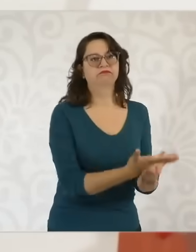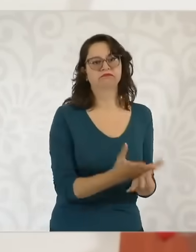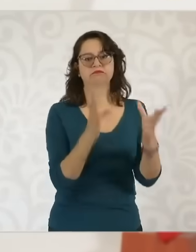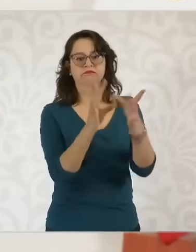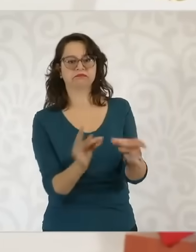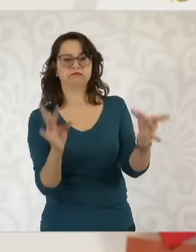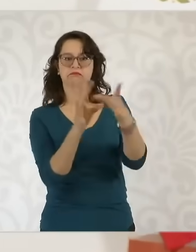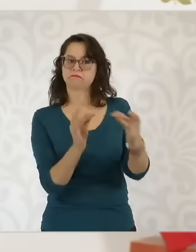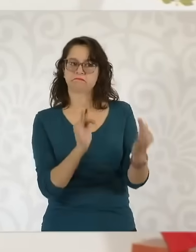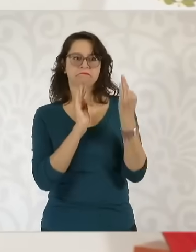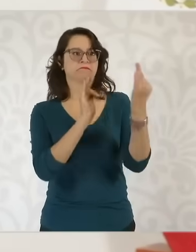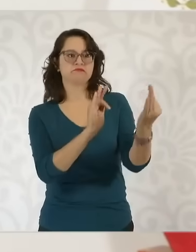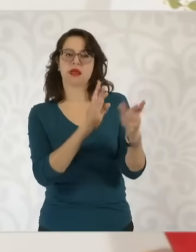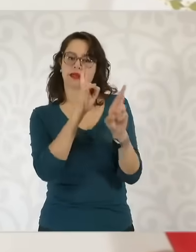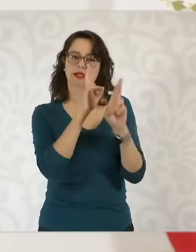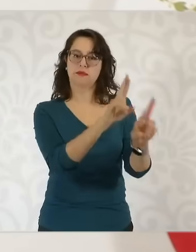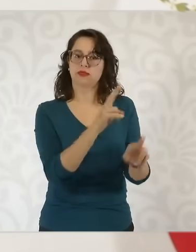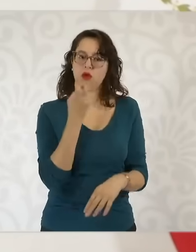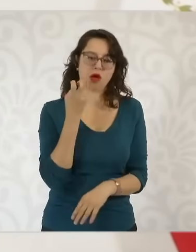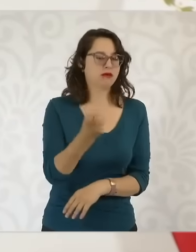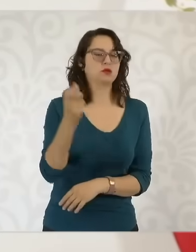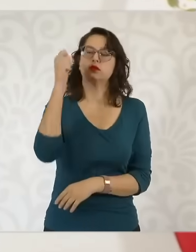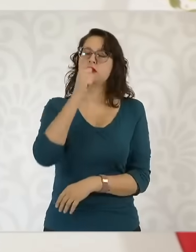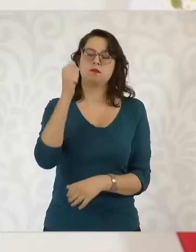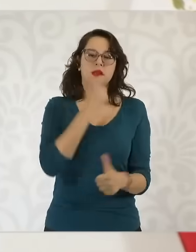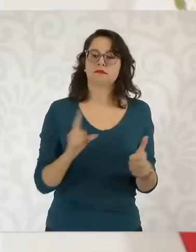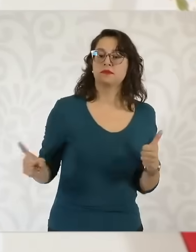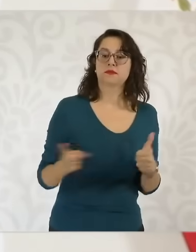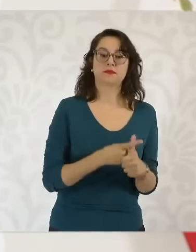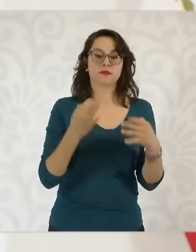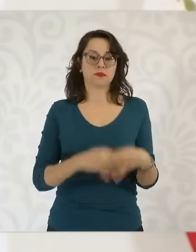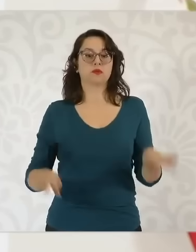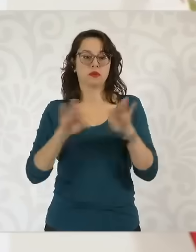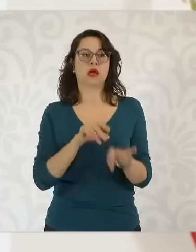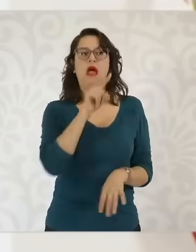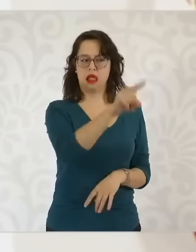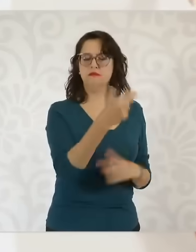mantener una relación de respeto permanente. Entonces, yo creo que él nos respeta y nosotros